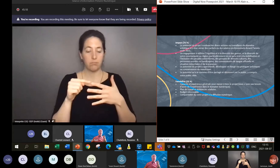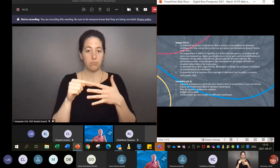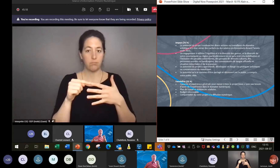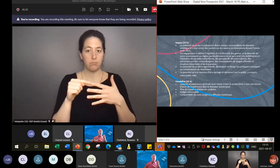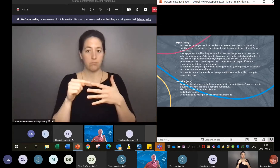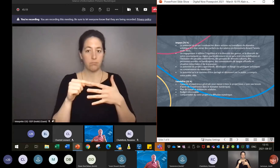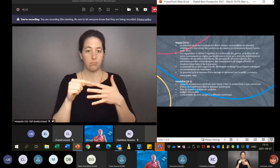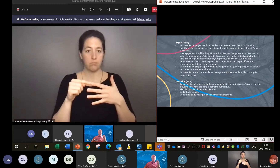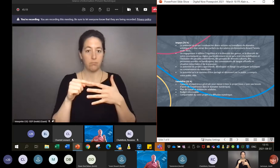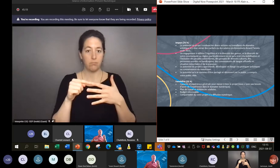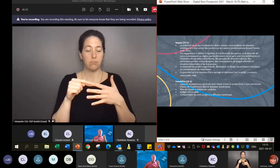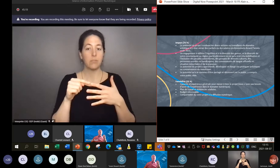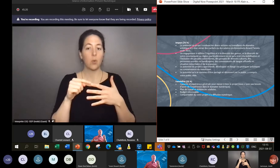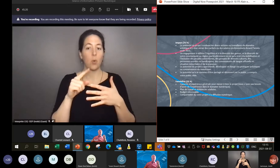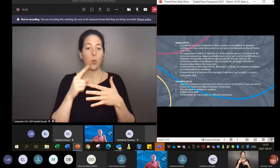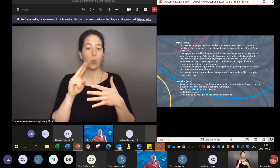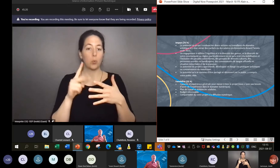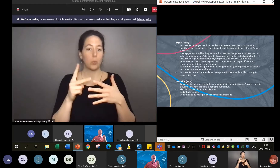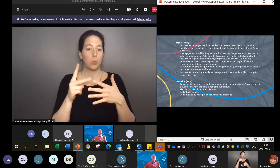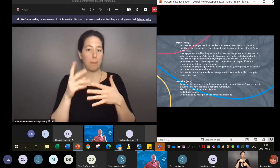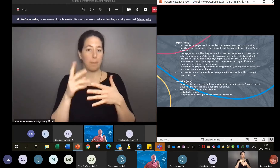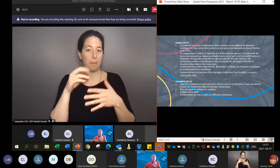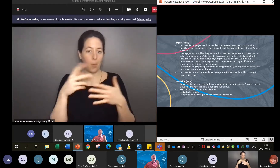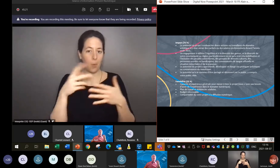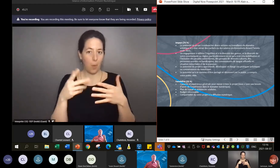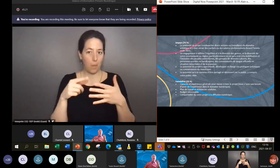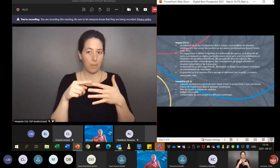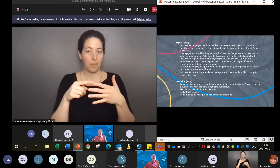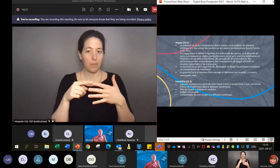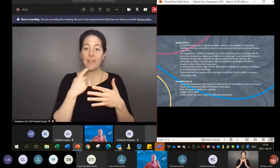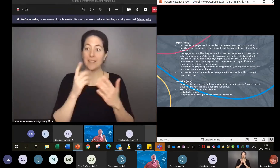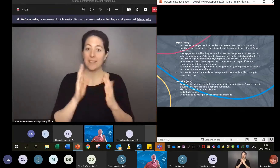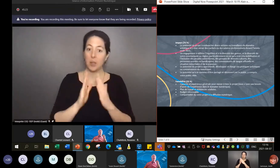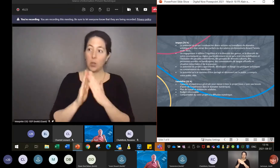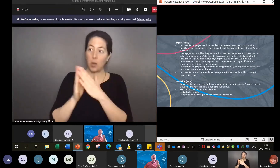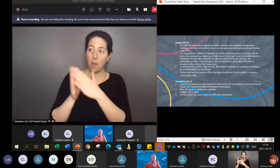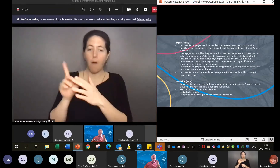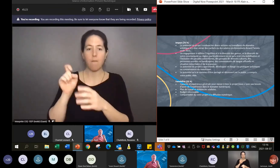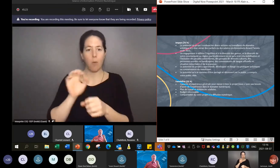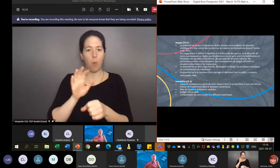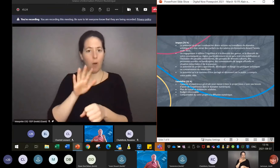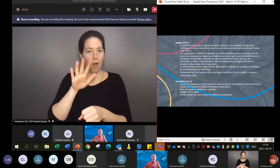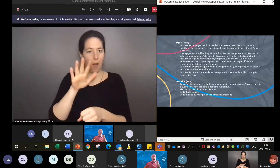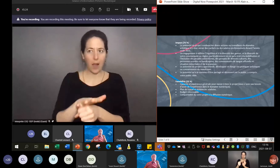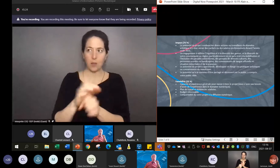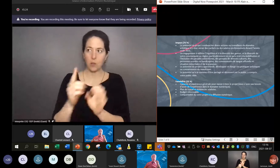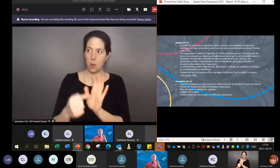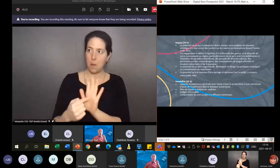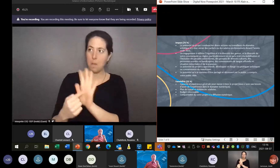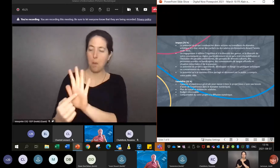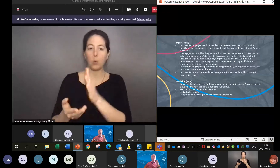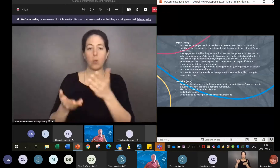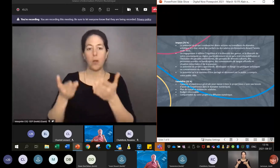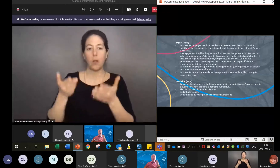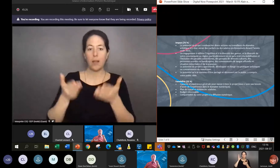c’est que le demandeur doit avoir un engagement à refléter l’équilibre et la